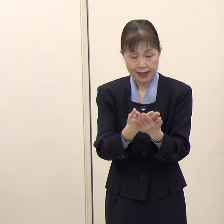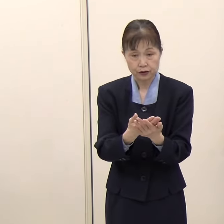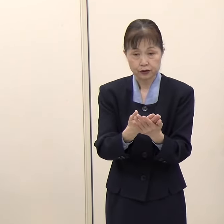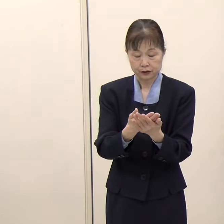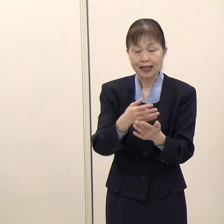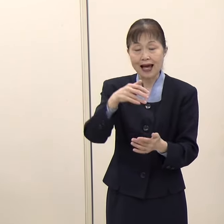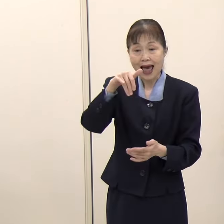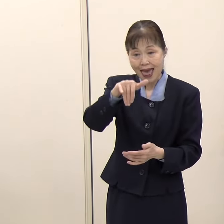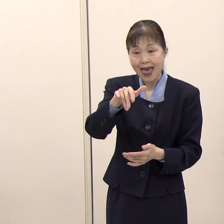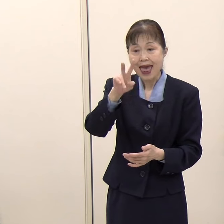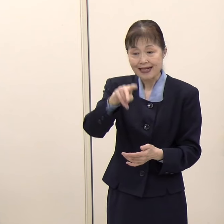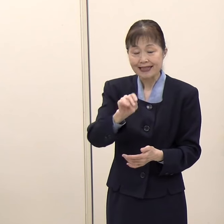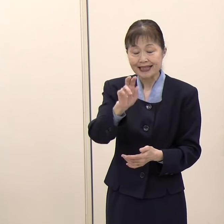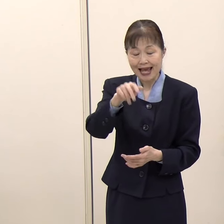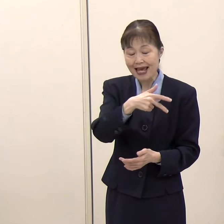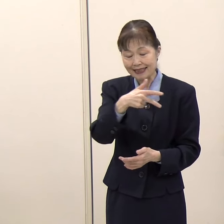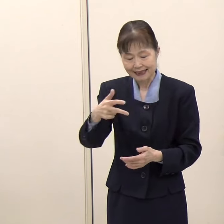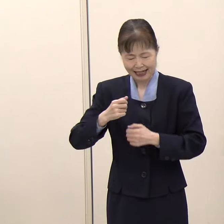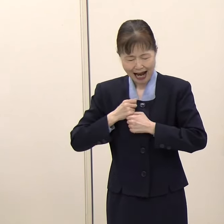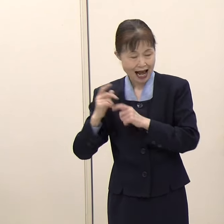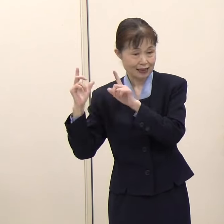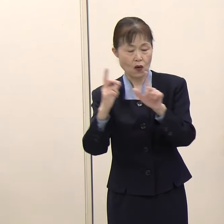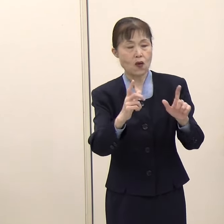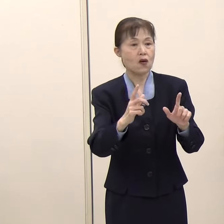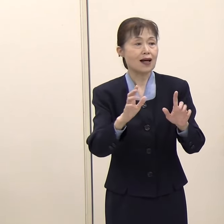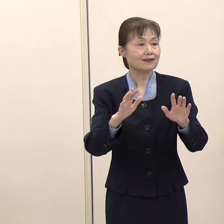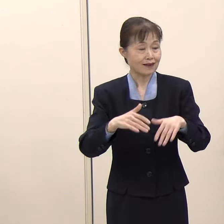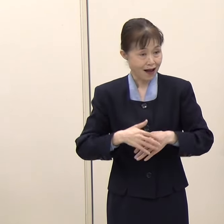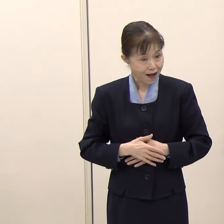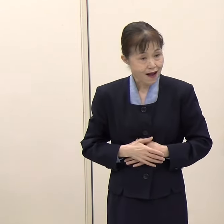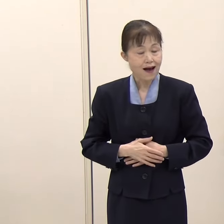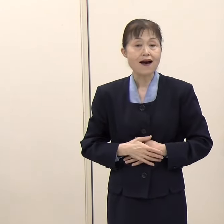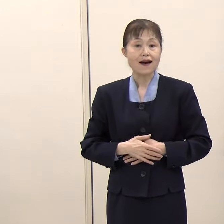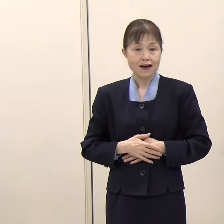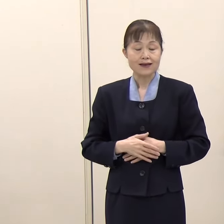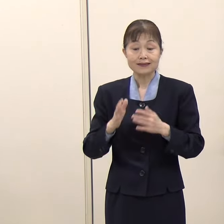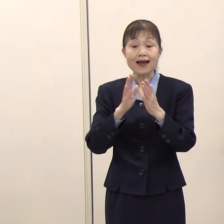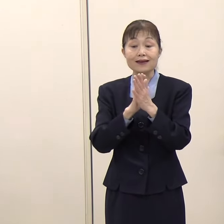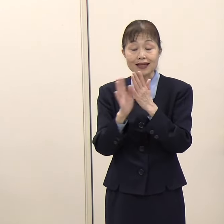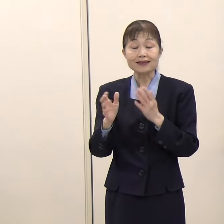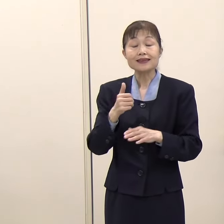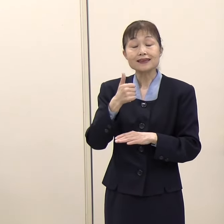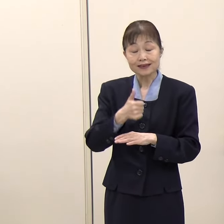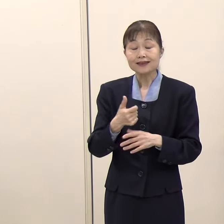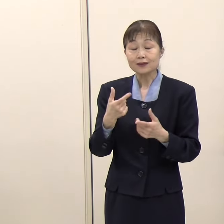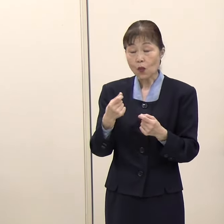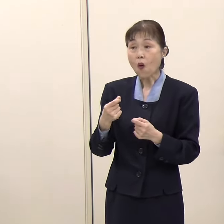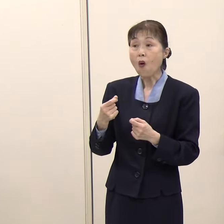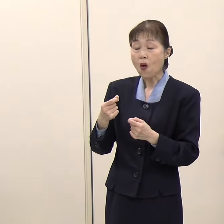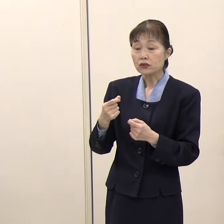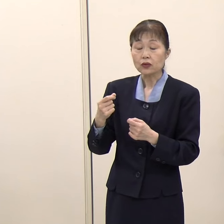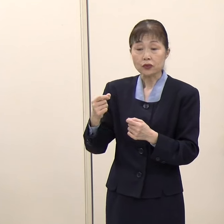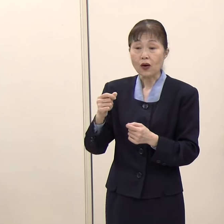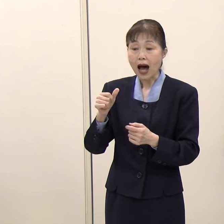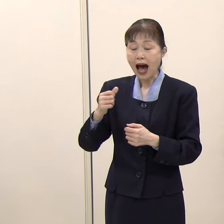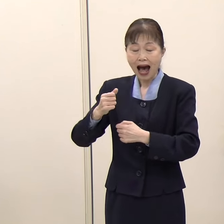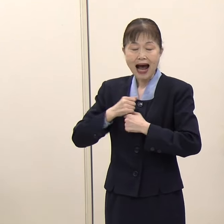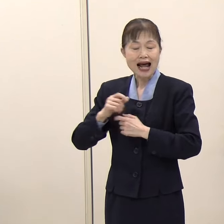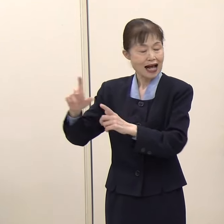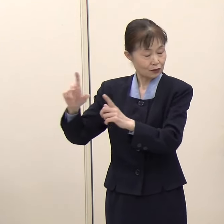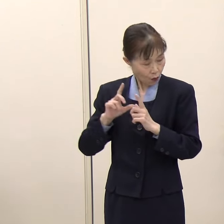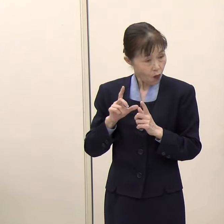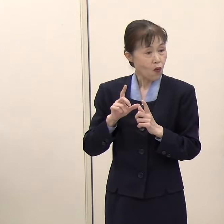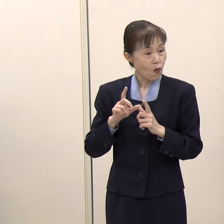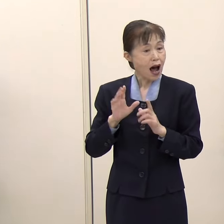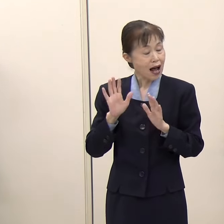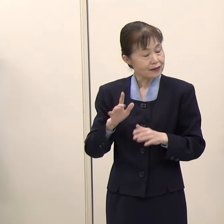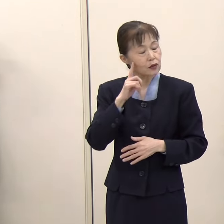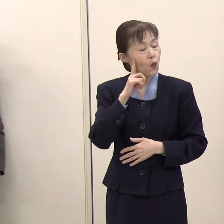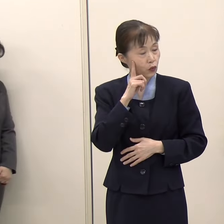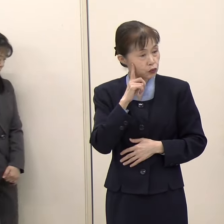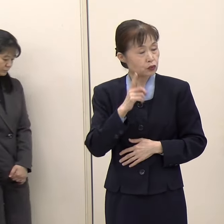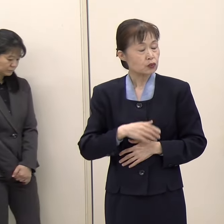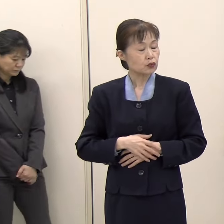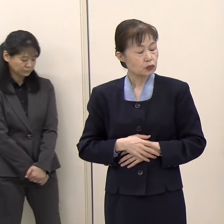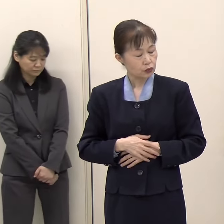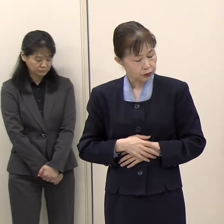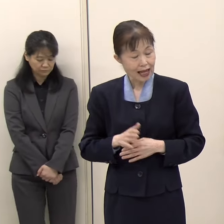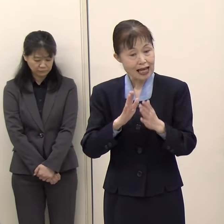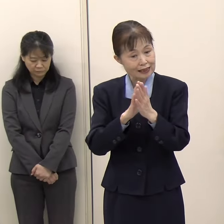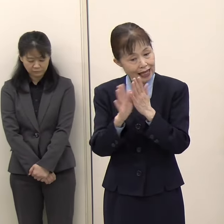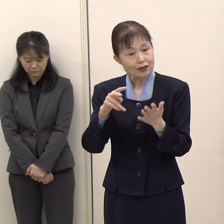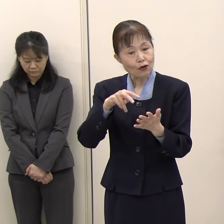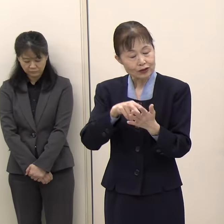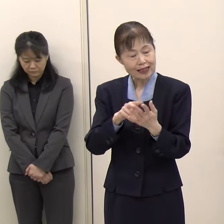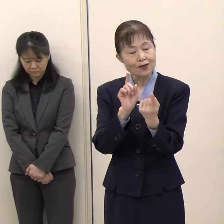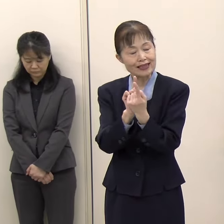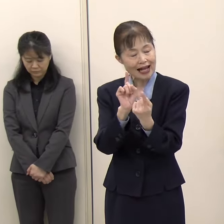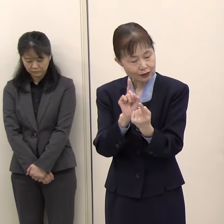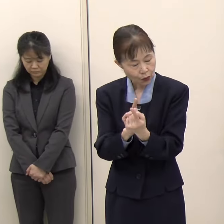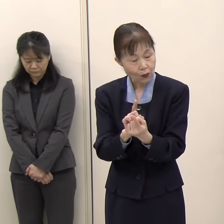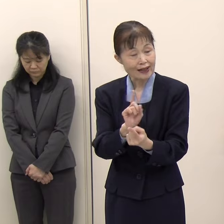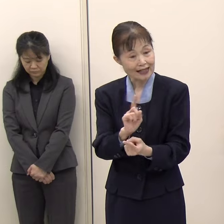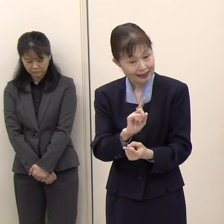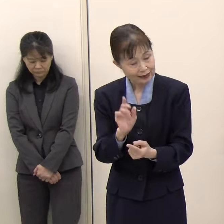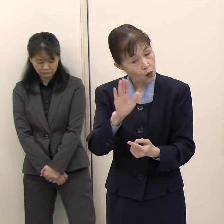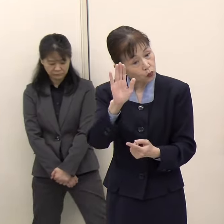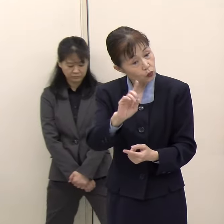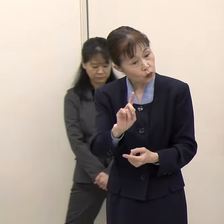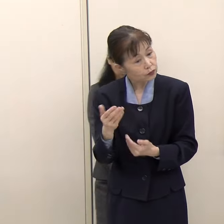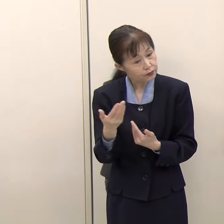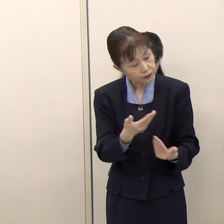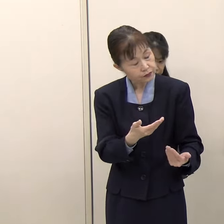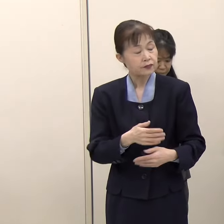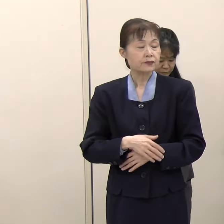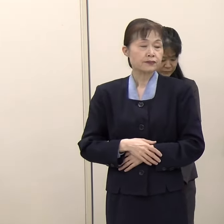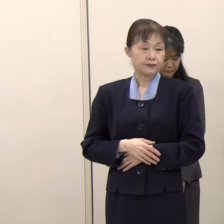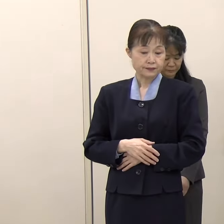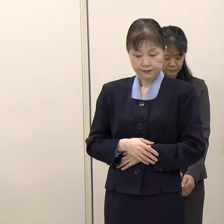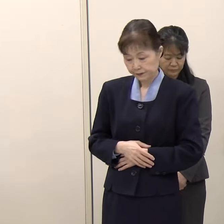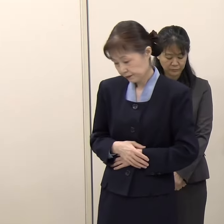知事と県教育長もアラートの宛先となっていますが、これに対する見解と、あと県としてどのような対応をしているのか、また、今後される予定があるのかお聞かせください。